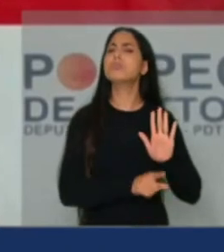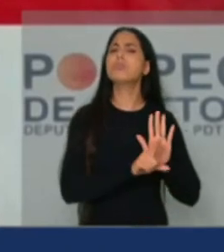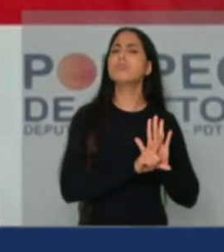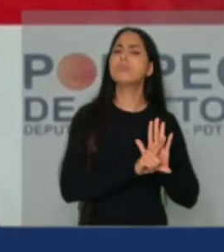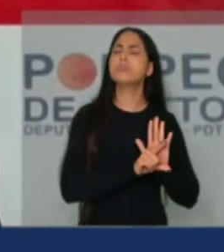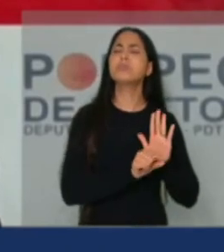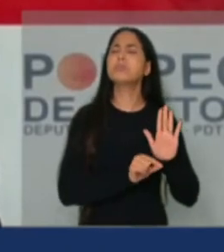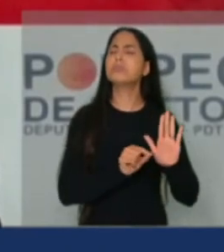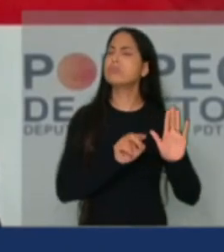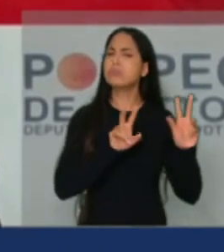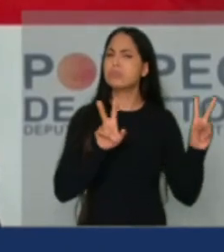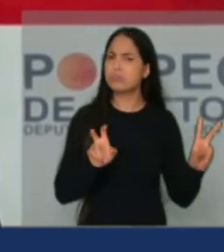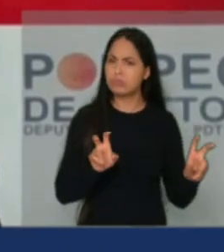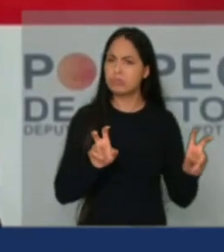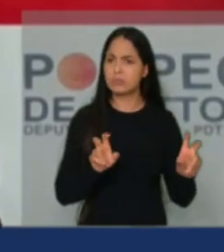ASSEGURADO, É ... OU SEJA, ASSEGURAR AO APOSENTADO A